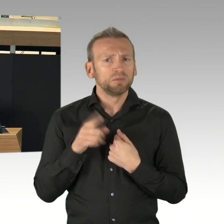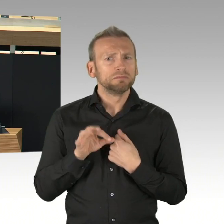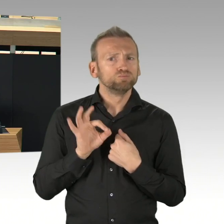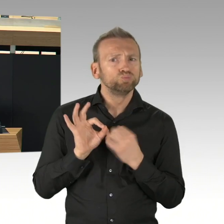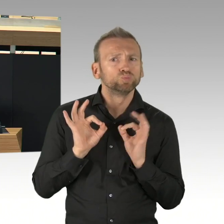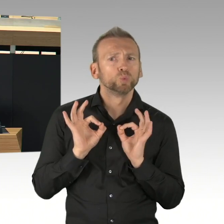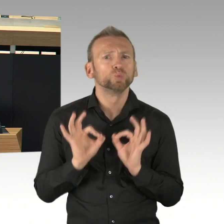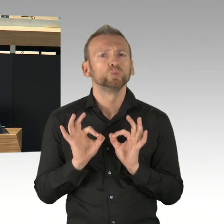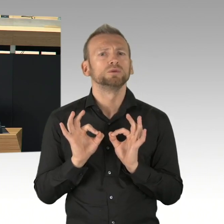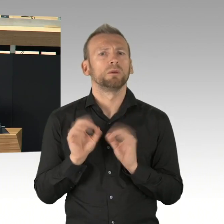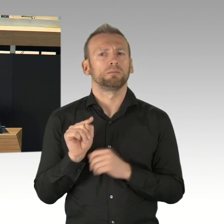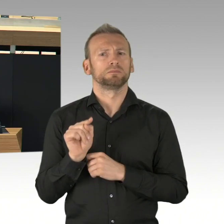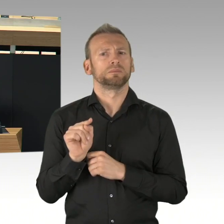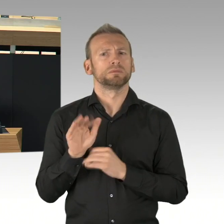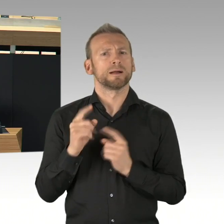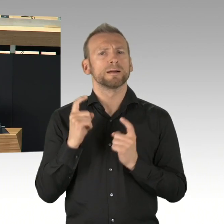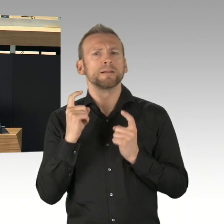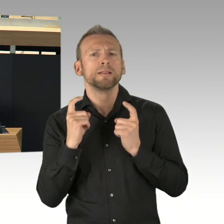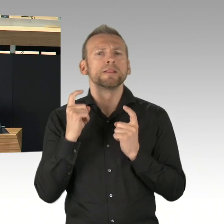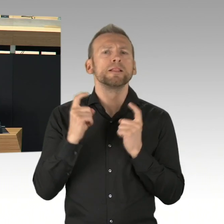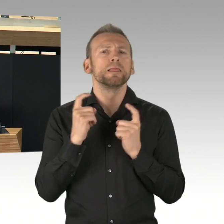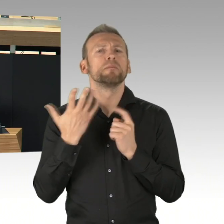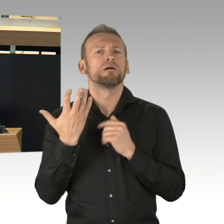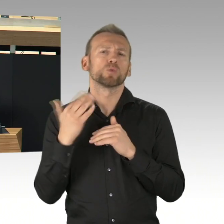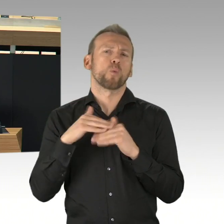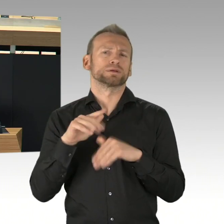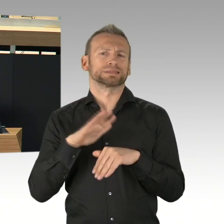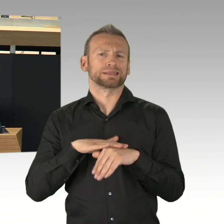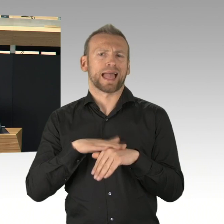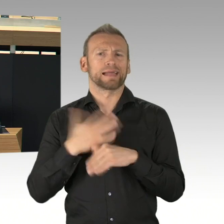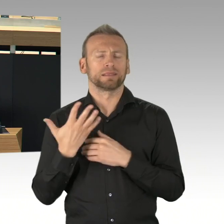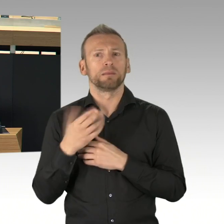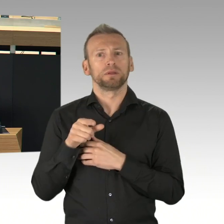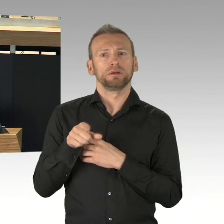Er ist etwas, was nicht das Problem in dieser Stadt in den Griff bekommt. Das ist das Grundproblem dabei